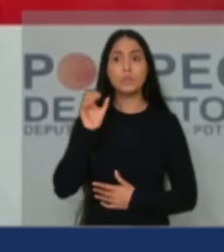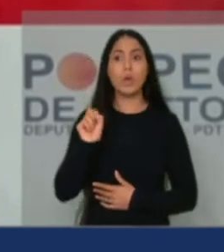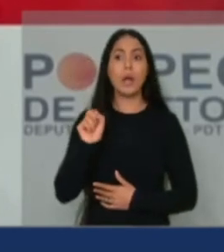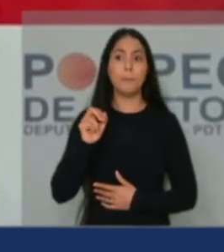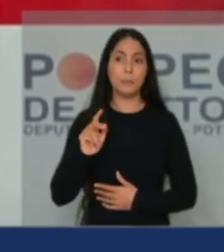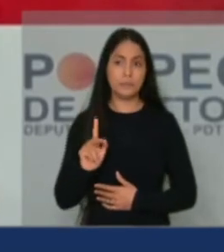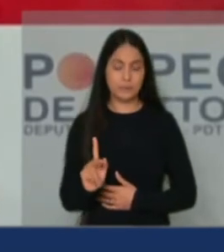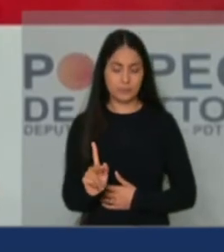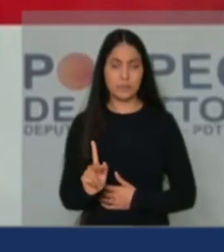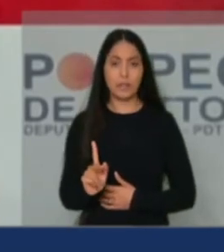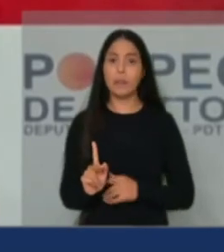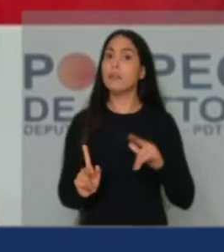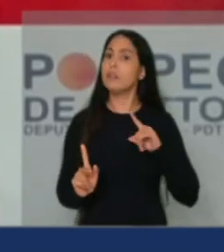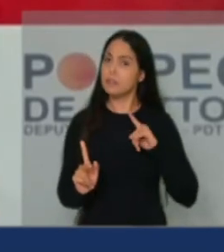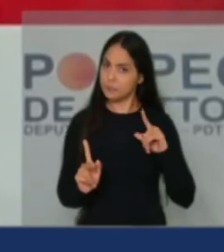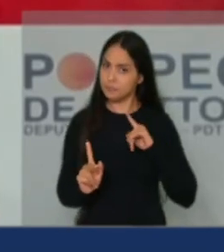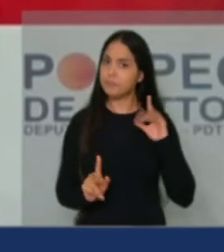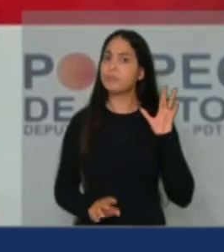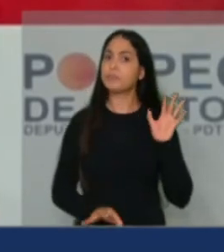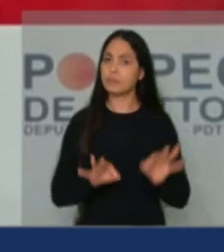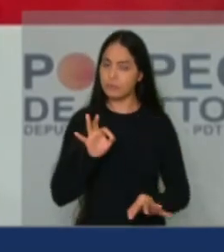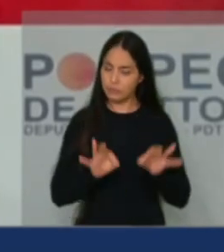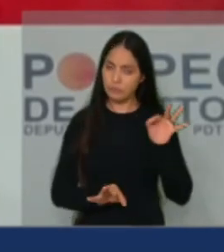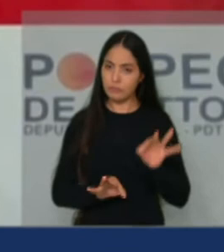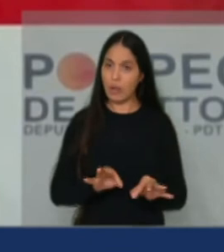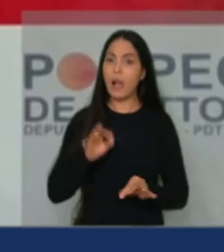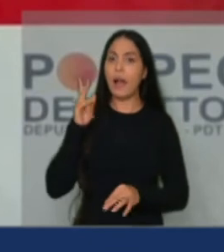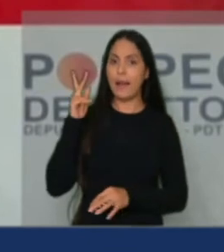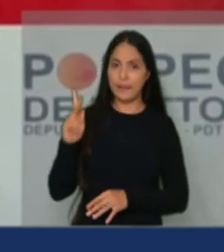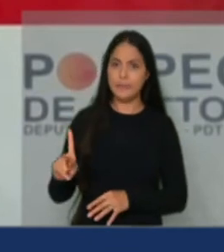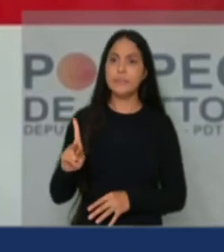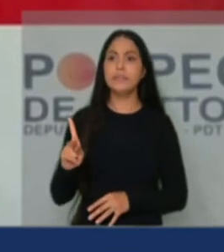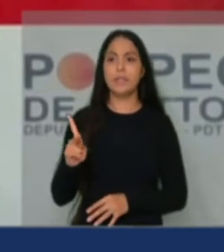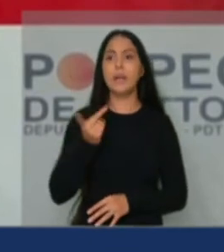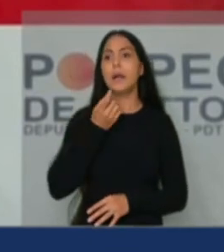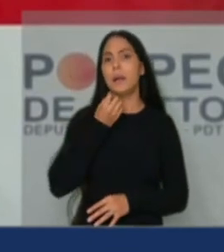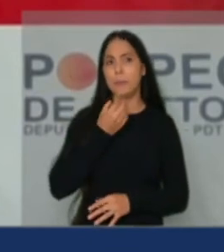AÇÃO JUDICIAL É QUE RECEBE ESTE BENEFÍCIO. OU SEJA, RECEBE APOSENTADORIA, E